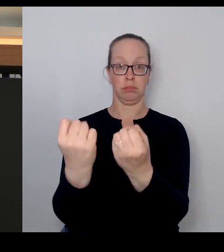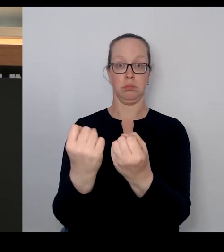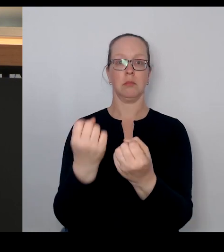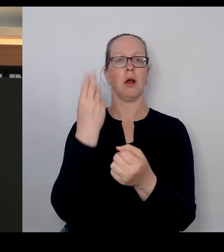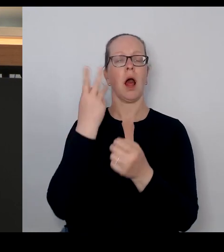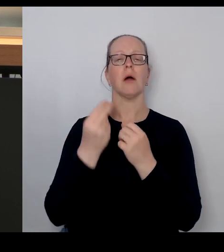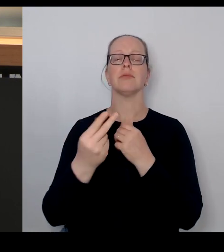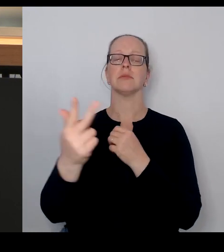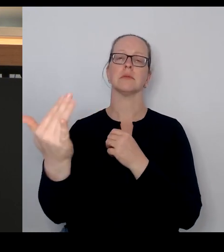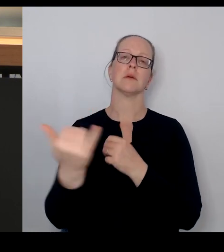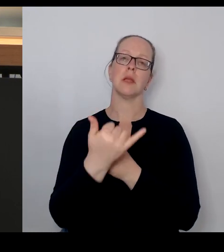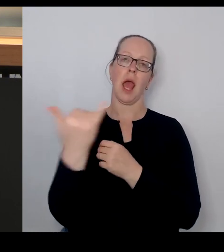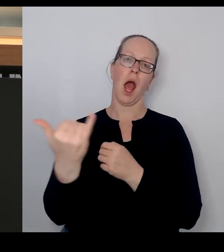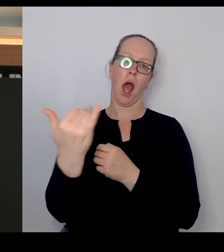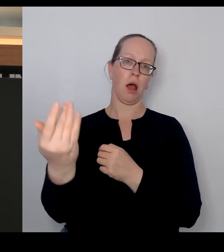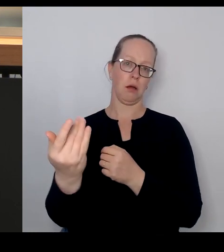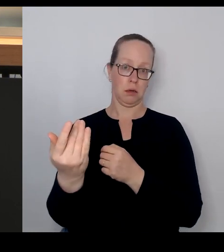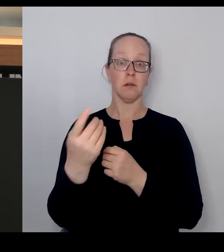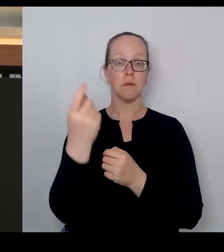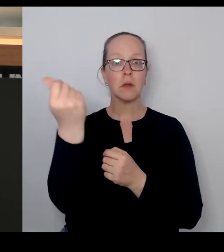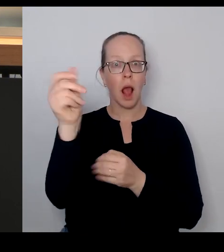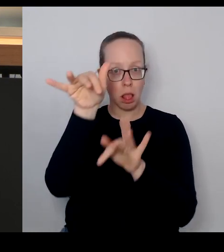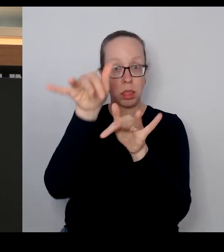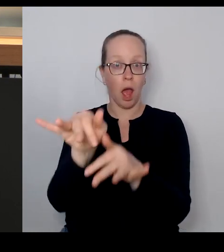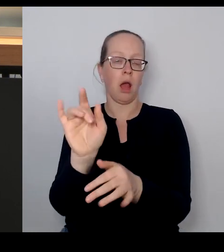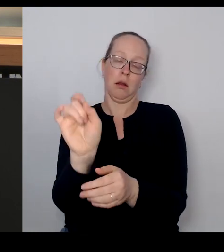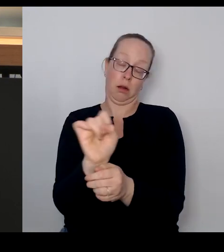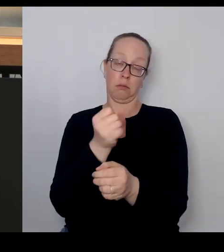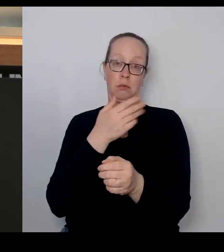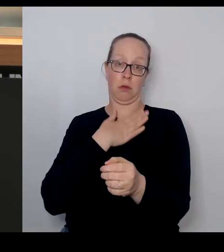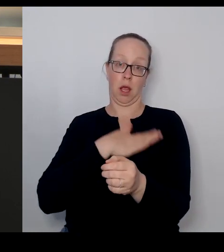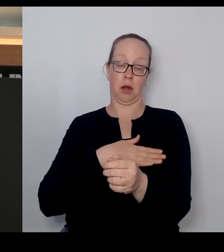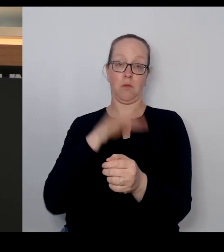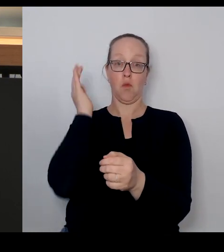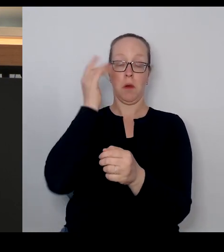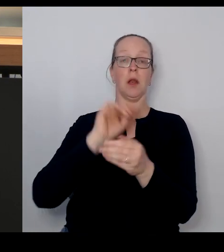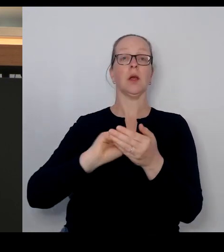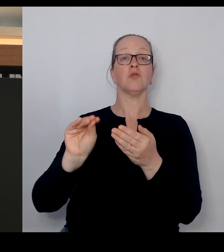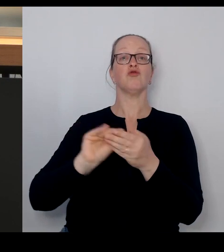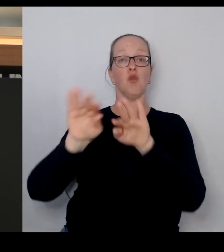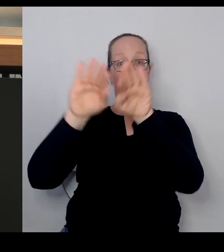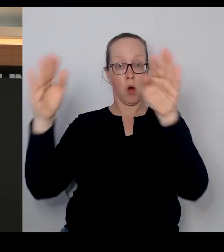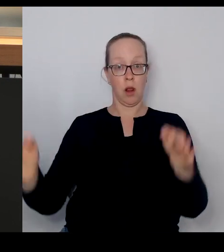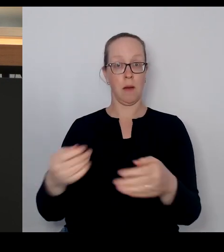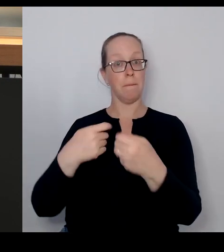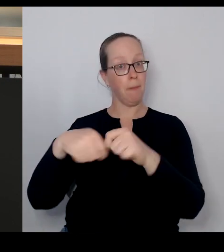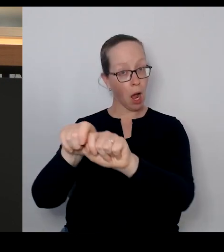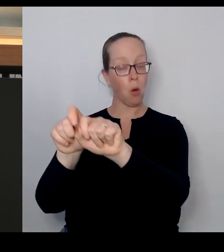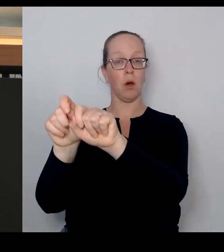bauen und die Leute auszubilden. Ob dann die Reinigungsleistung in den Schulen besser wird, das ist nicht erwiesen, das ist nicht erwiesen.